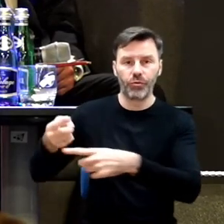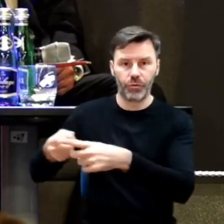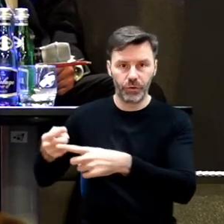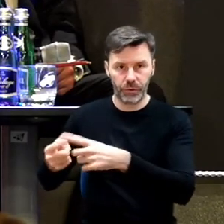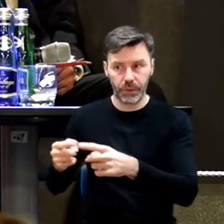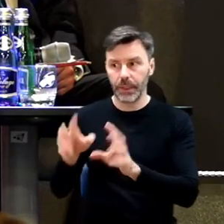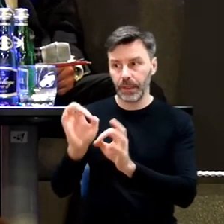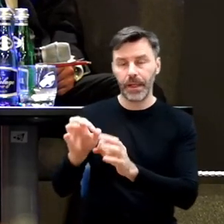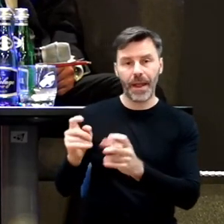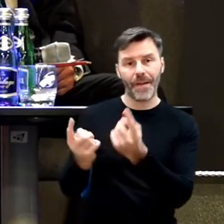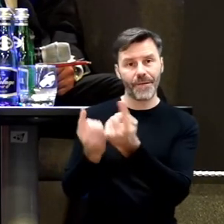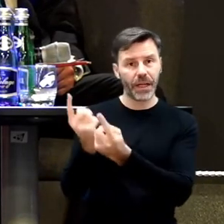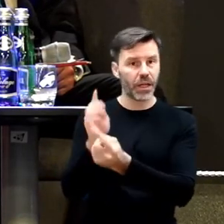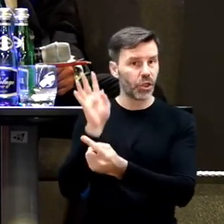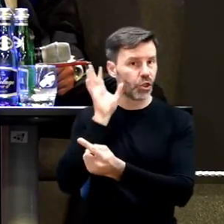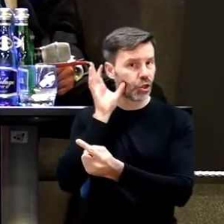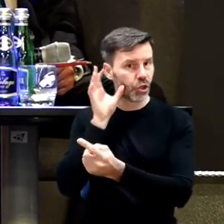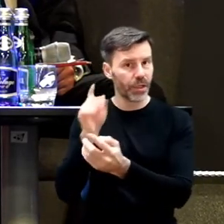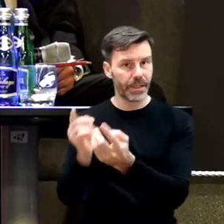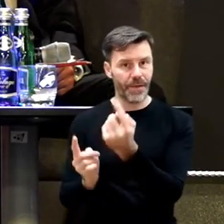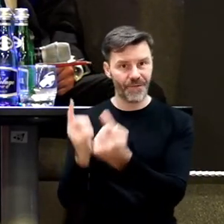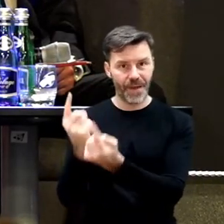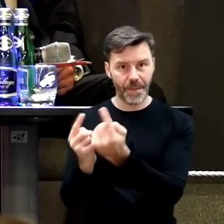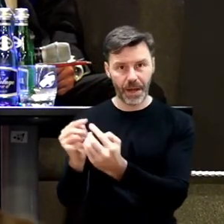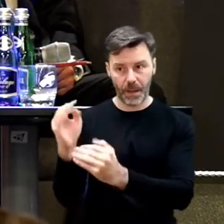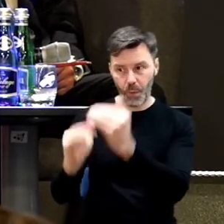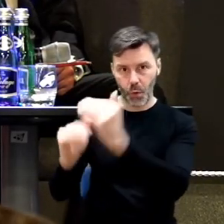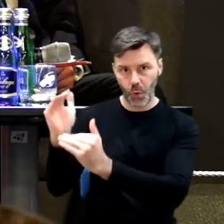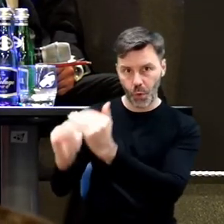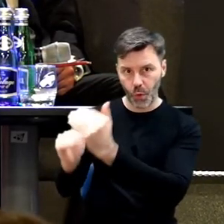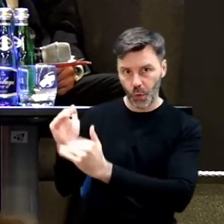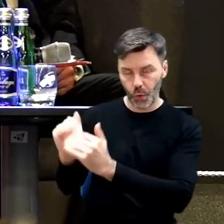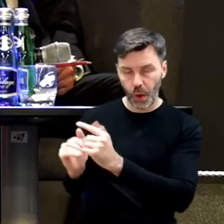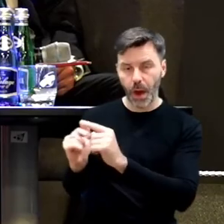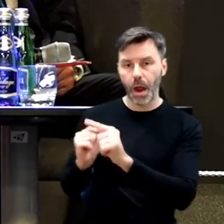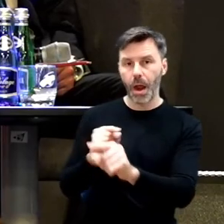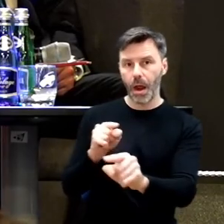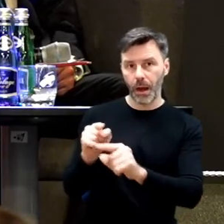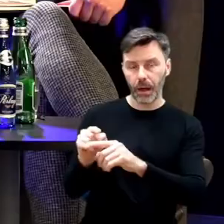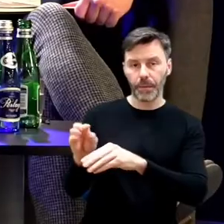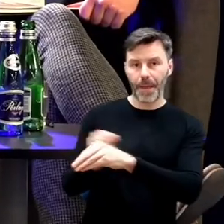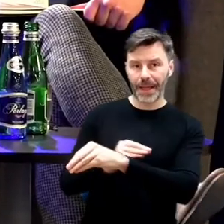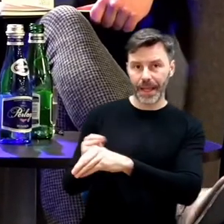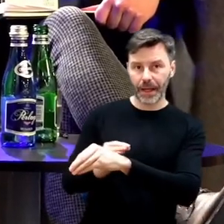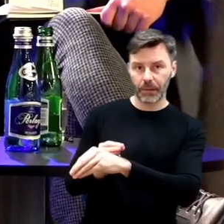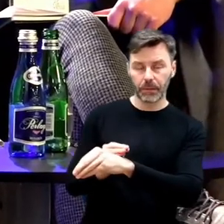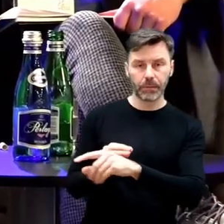i w tym samym czasie, kiedy my zaczęliśmy prace prefabrykacyjne, równolegle na placu budowy